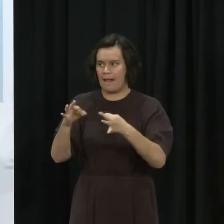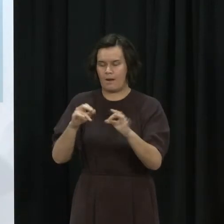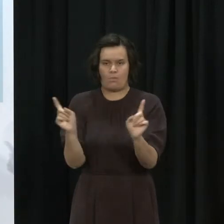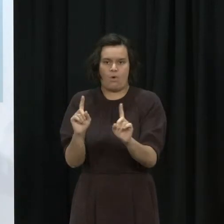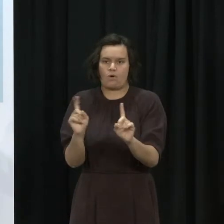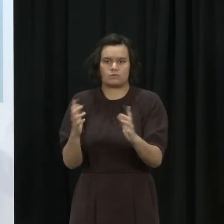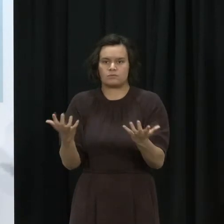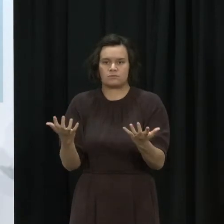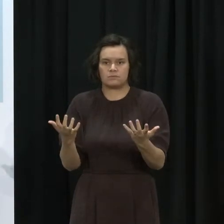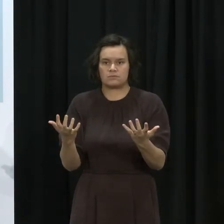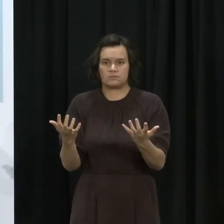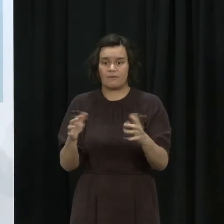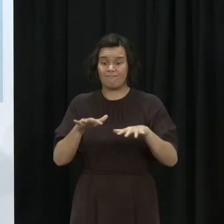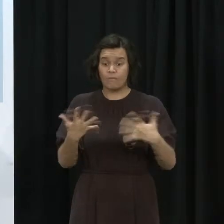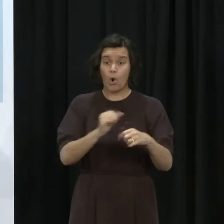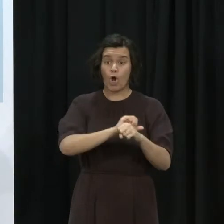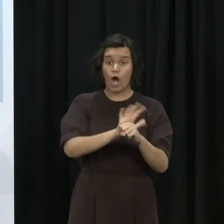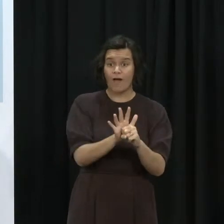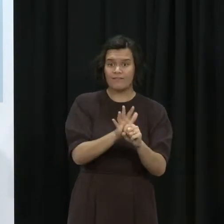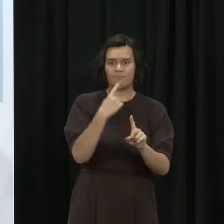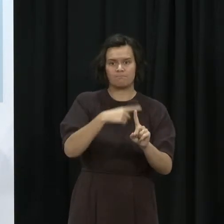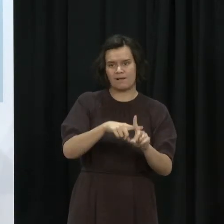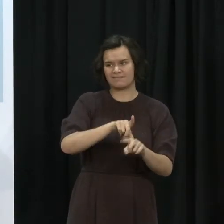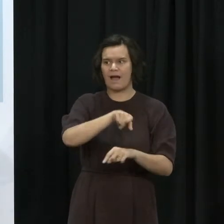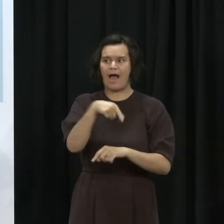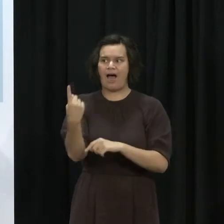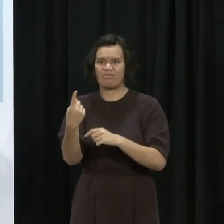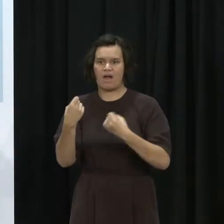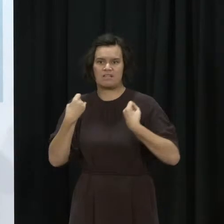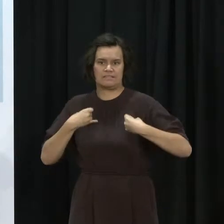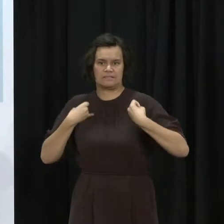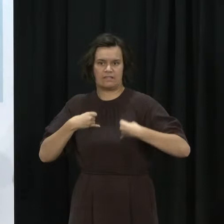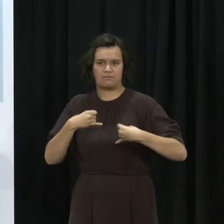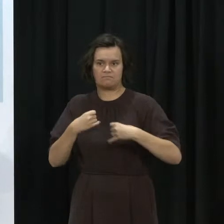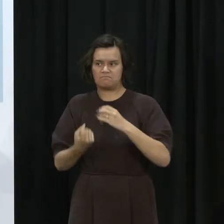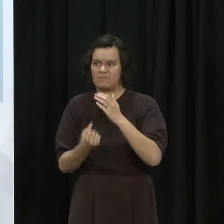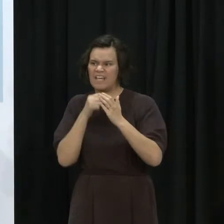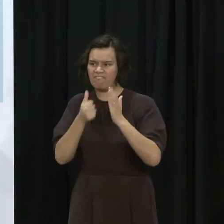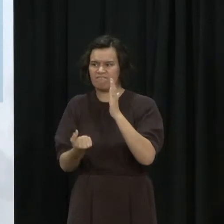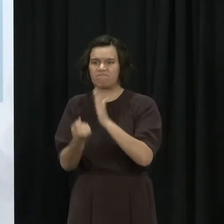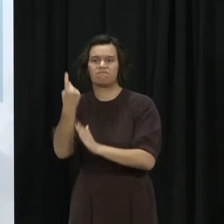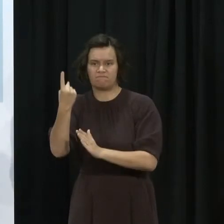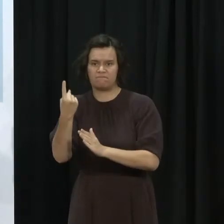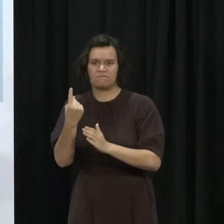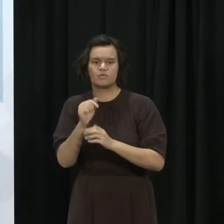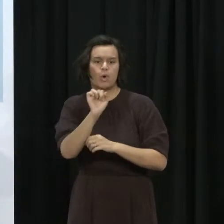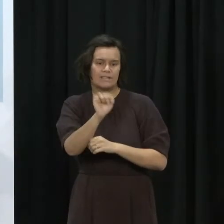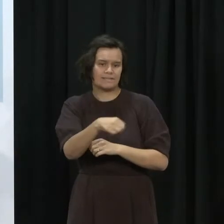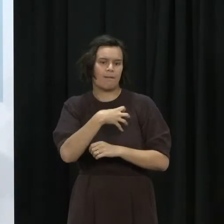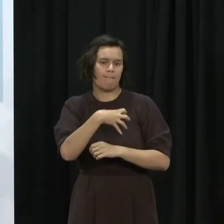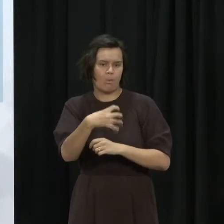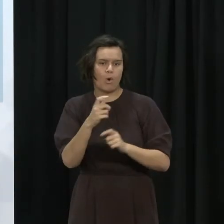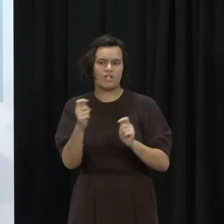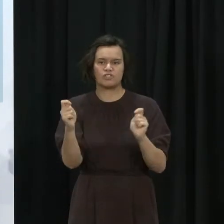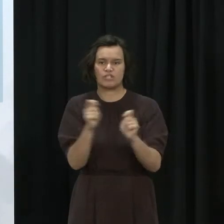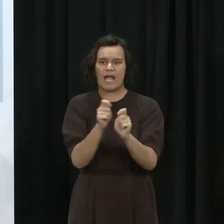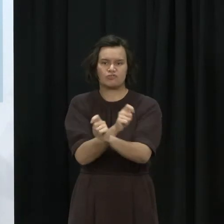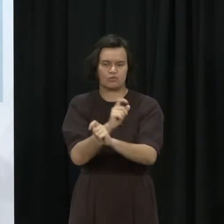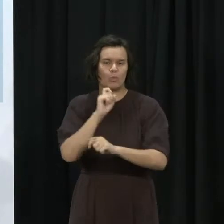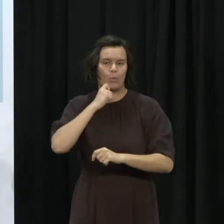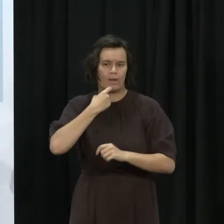ana ki tenei mahi ko te nuinga